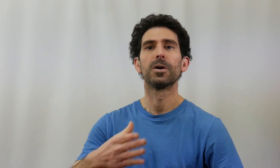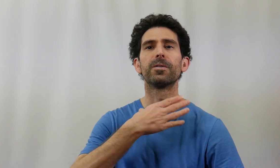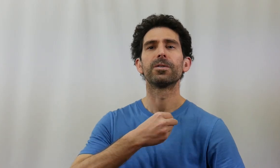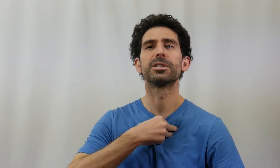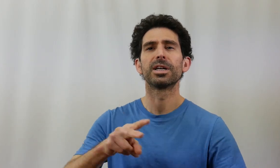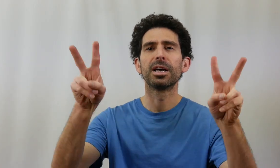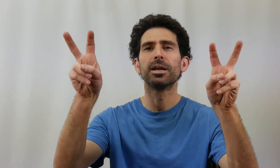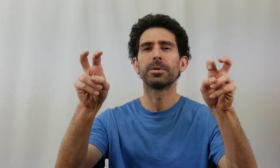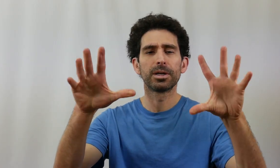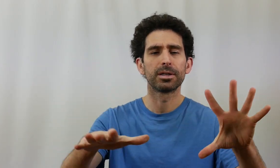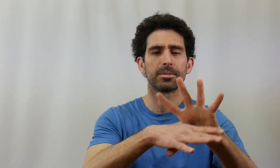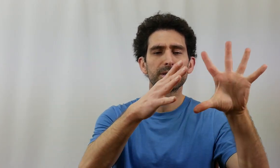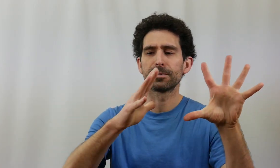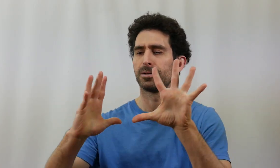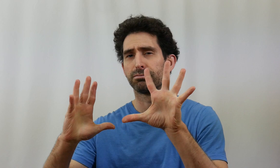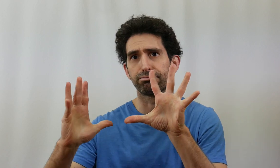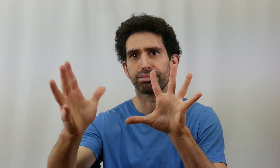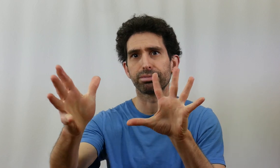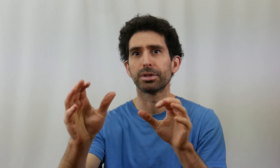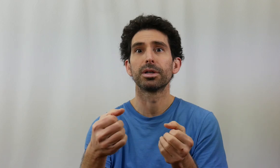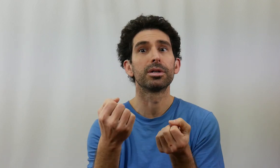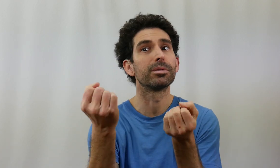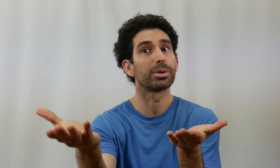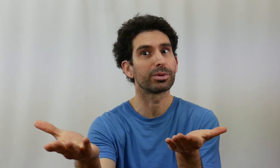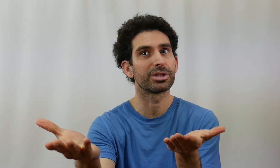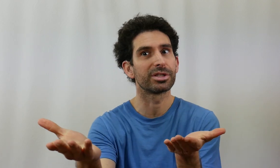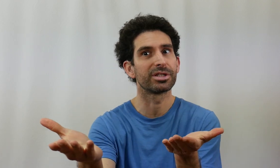Voici ma proposition d'expression imagée en LSF.